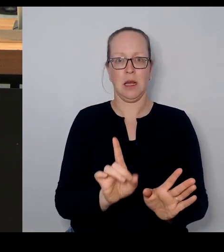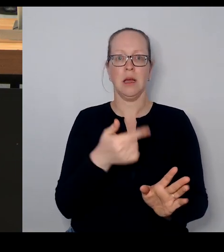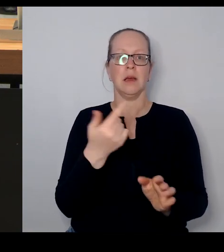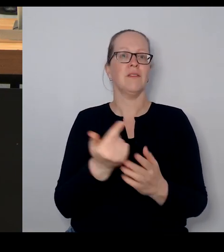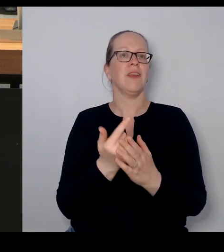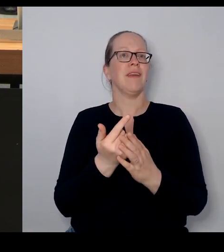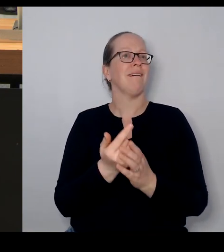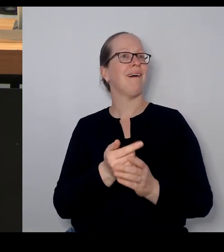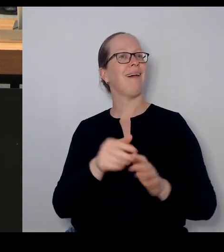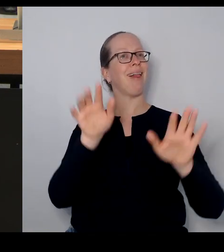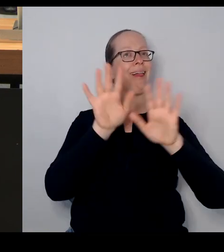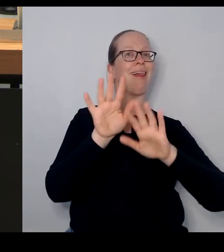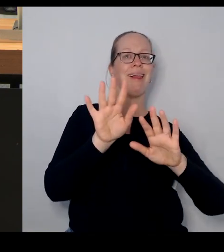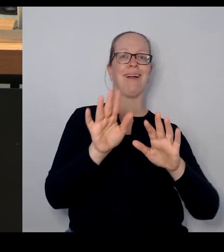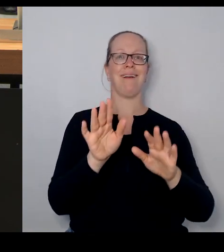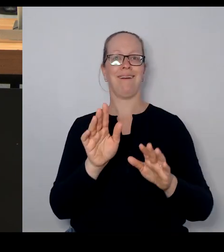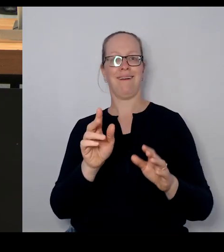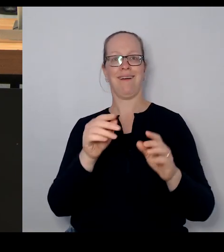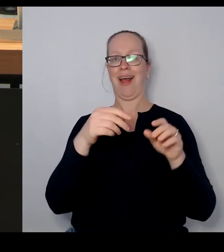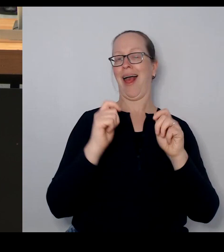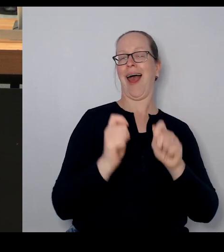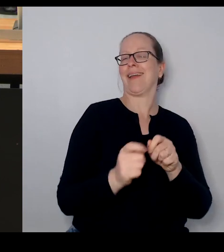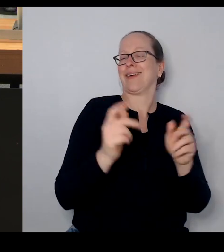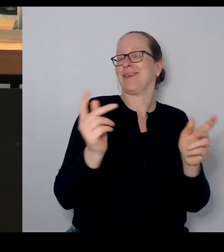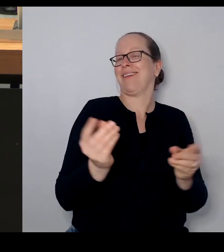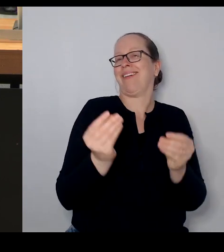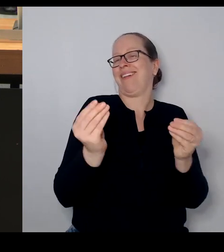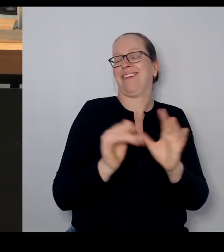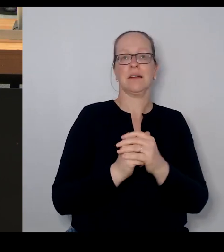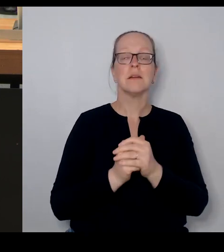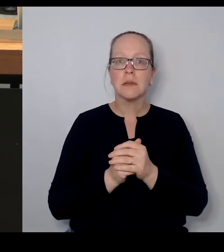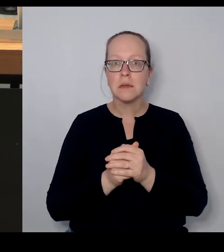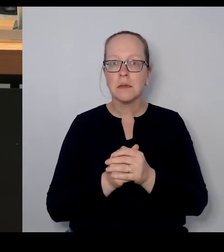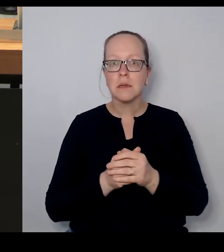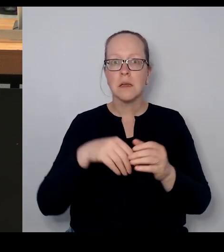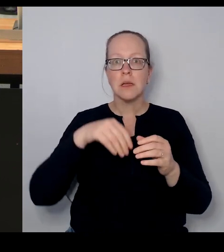hätten Sie vielleicht das Zeug durchgelesen. Sie wollen hier ein Theater abziehen.